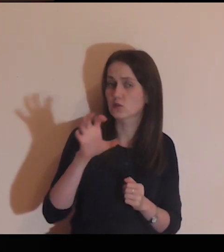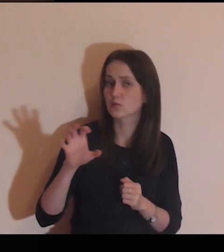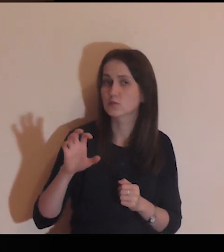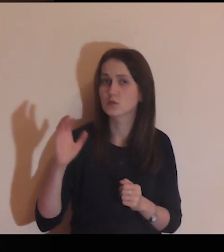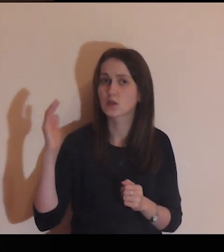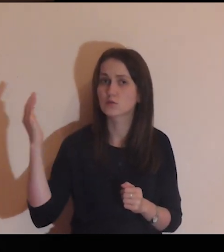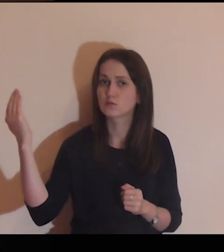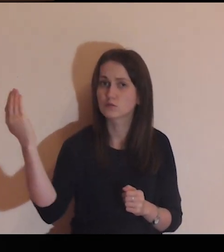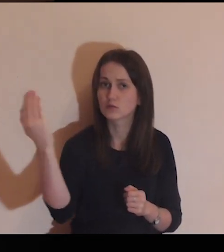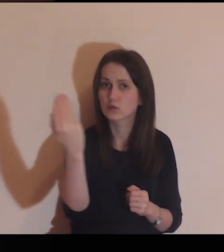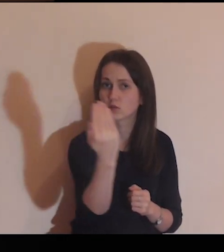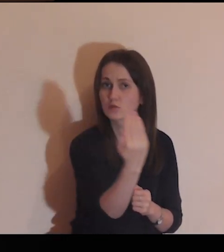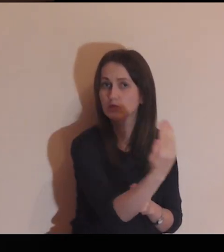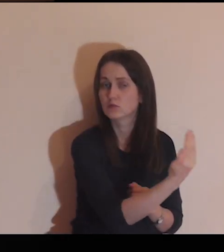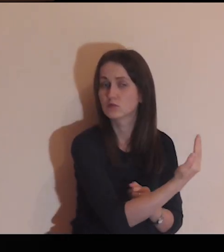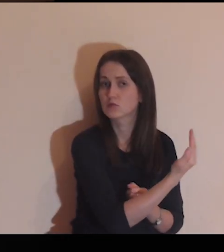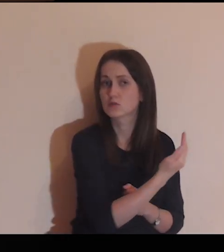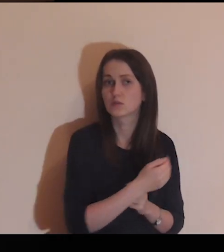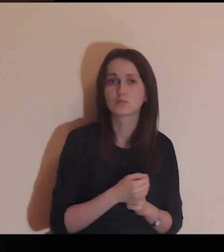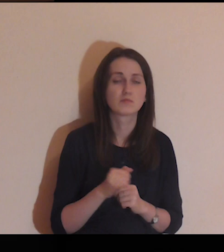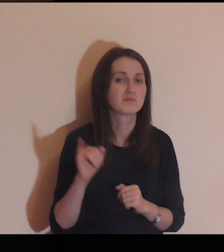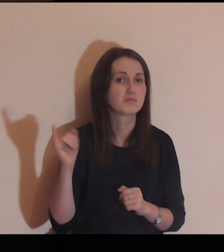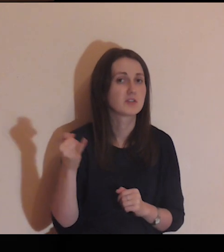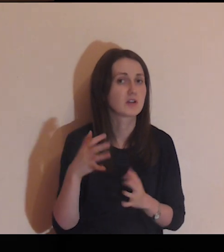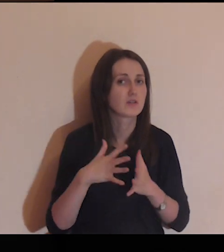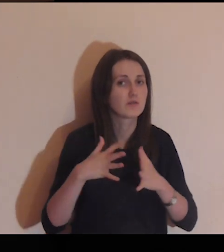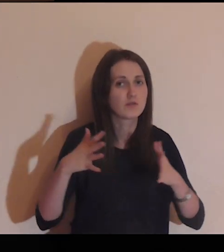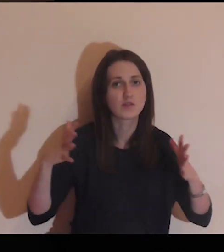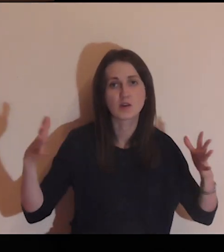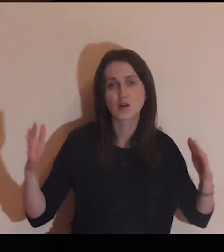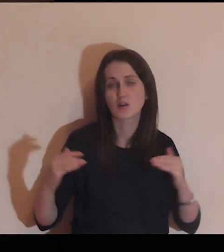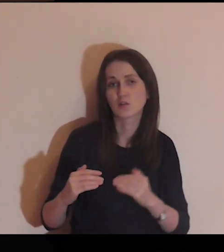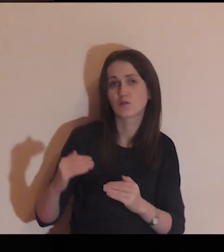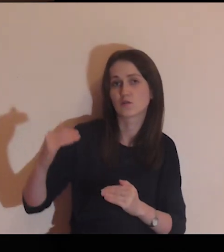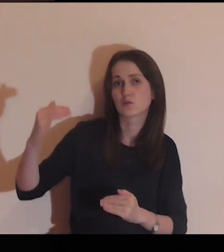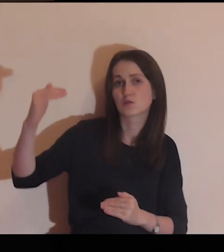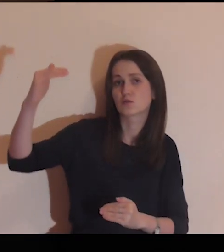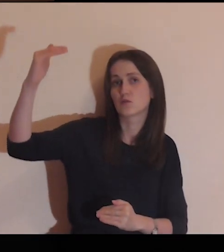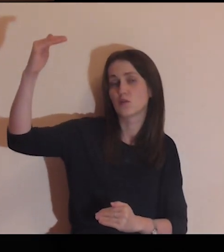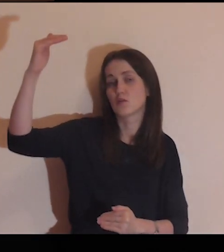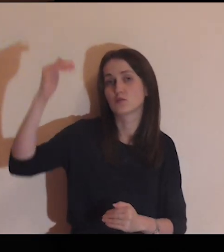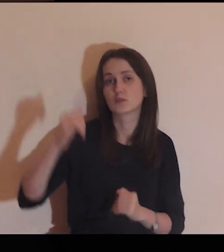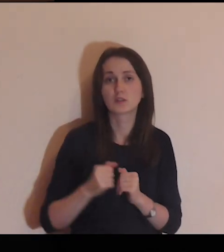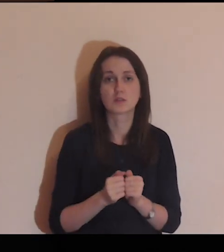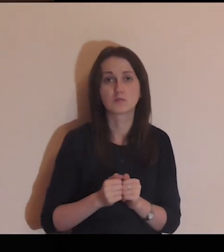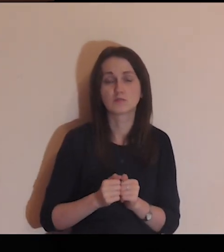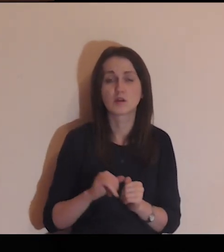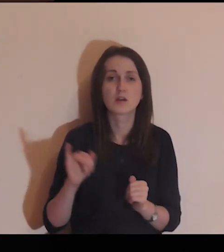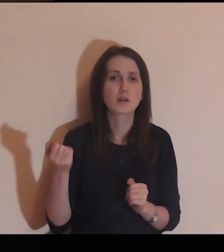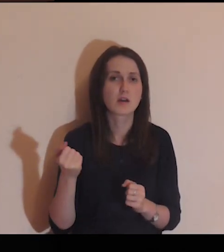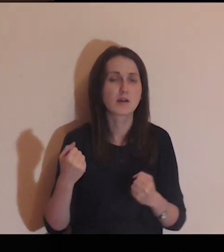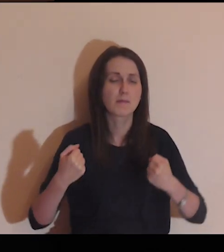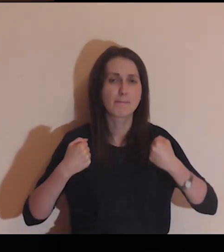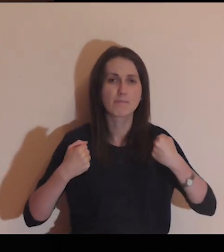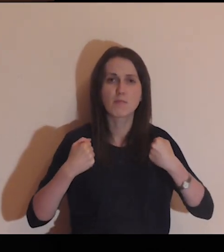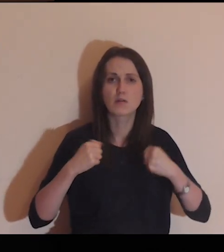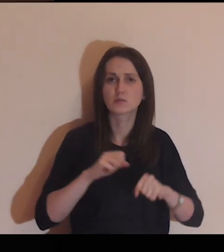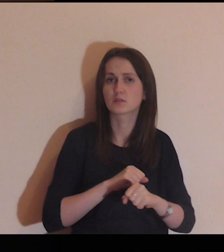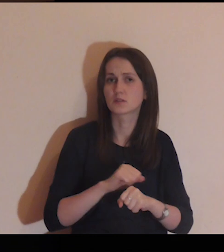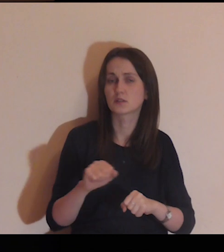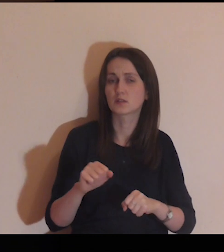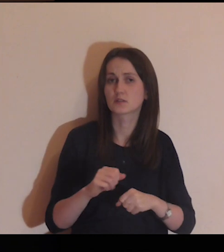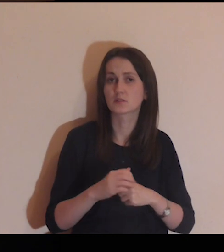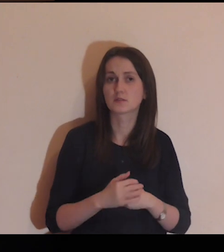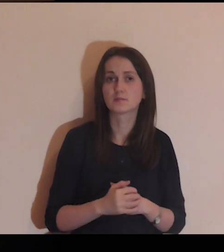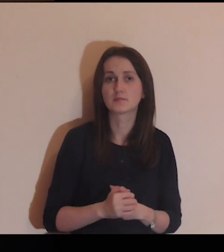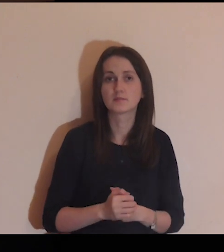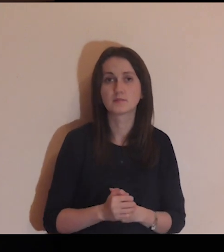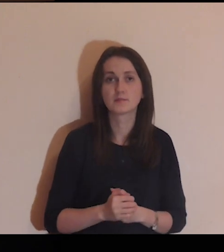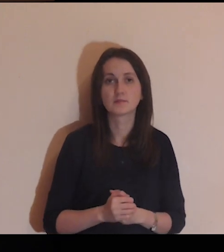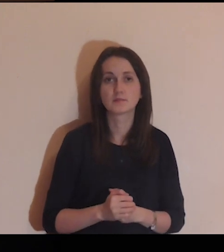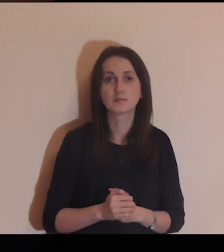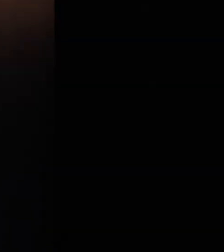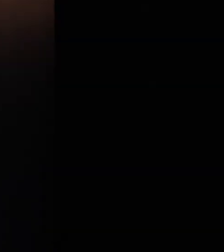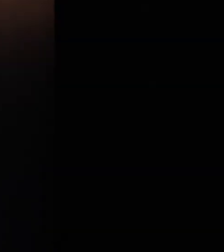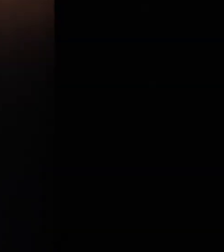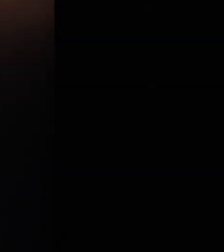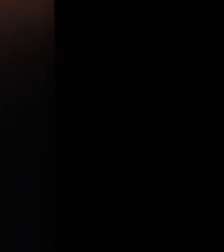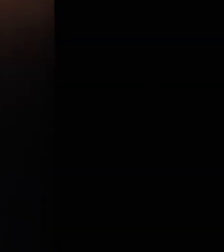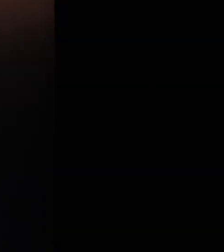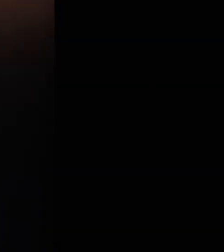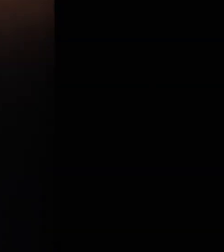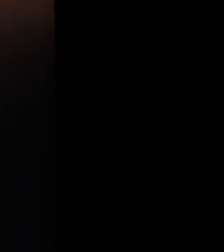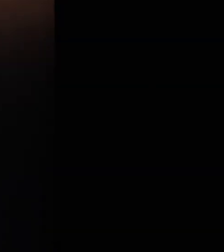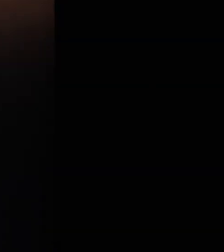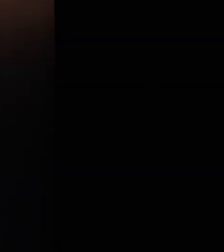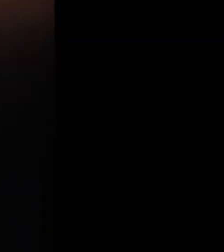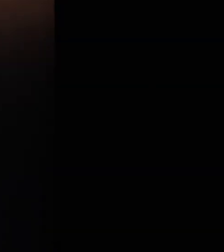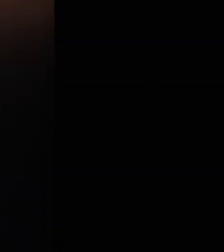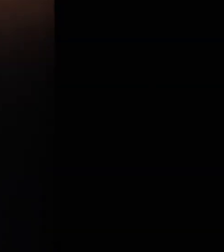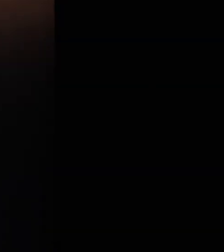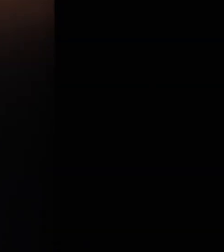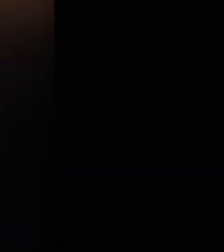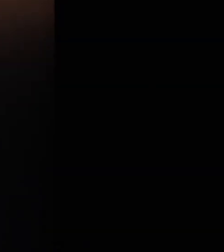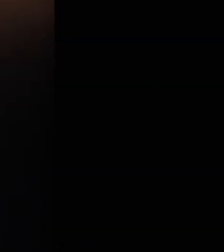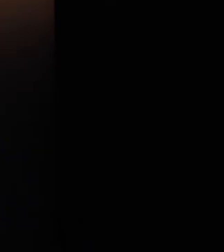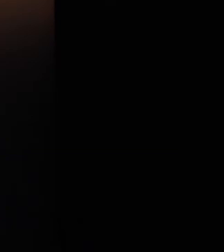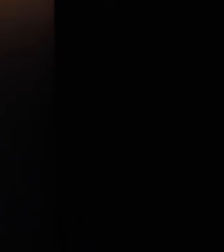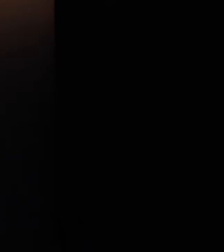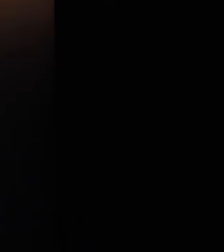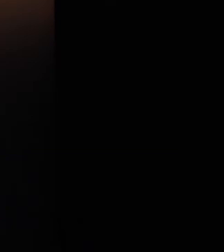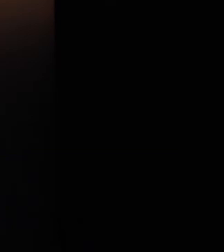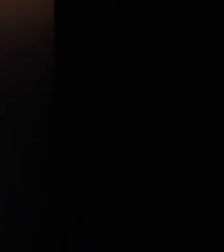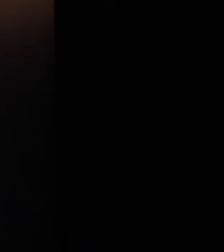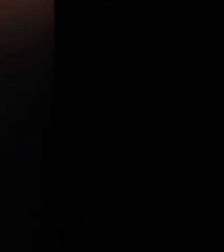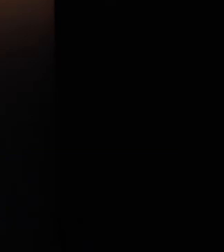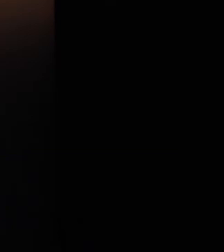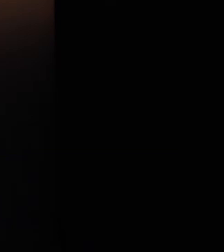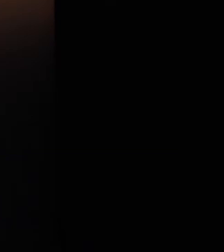Jak wielki, jak wysoki, jak trwały on jest?